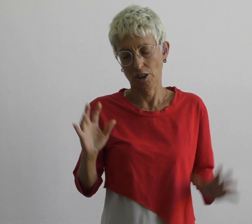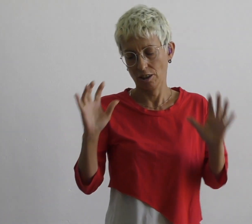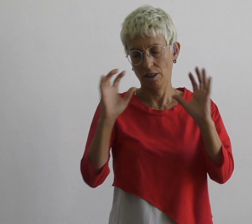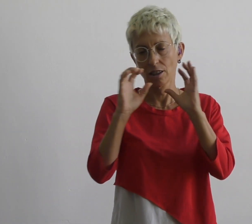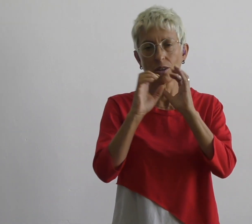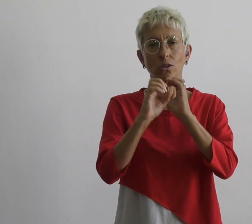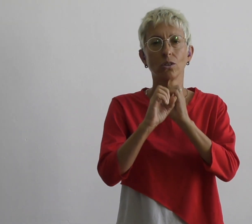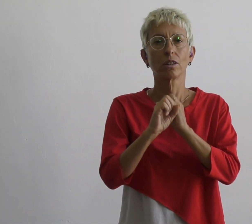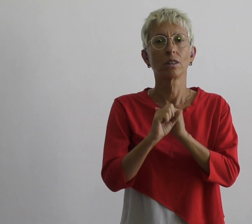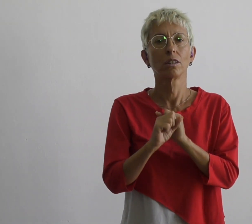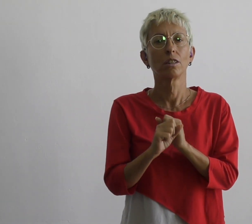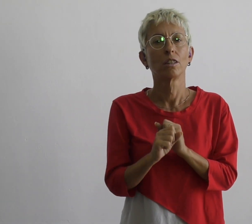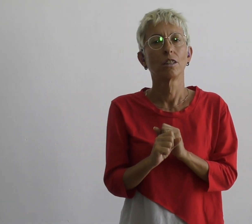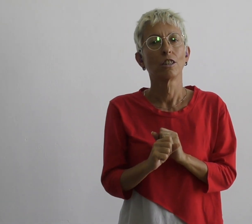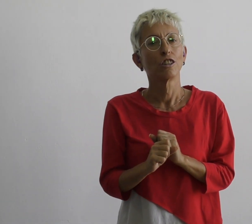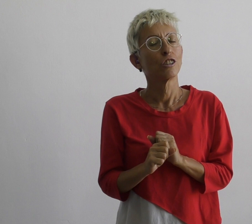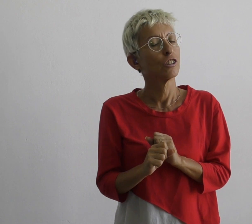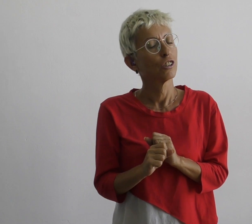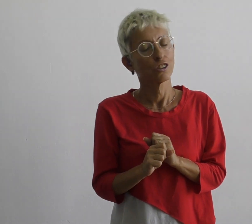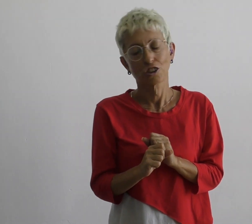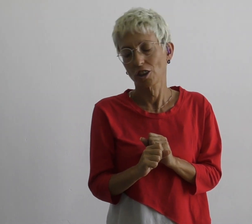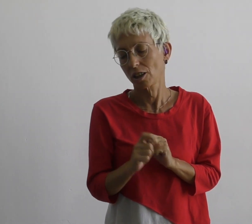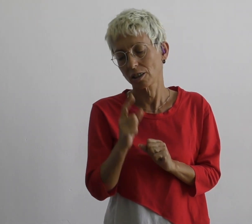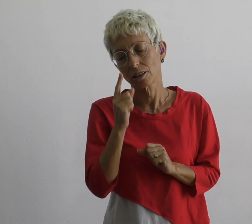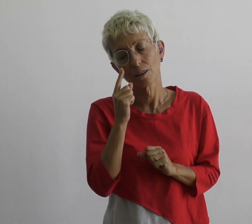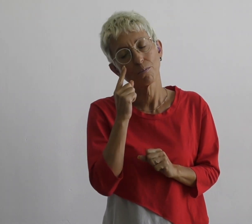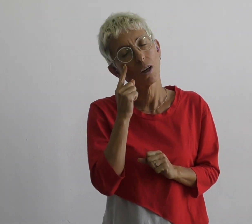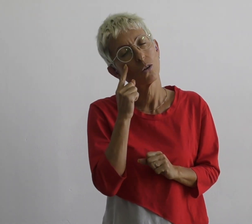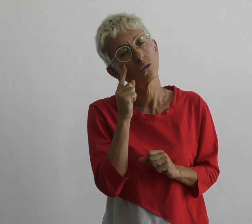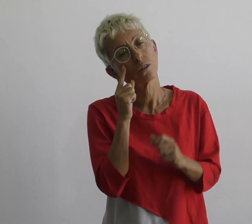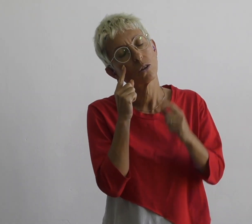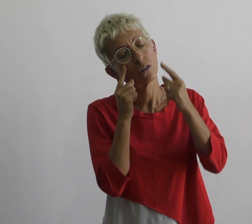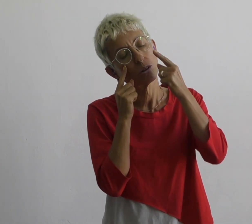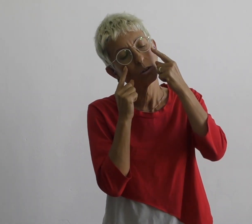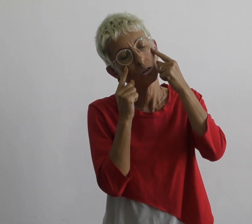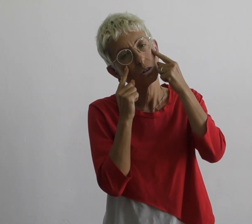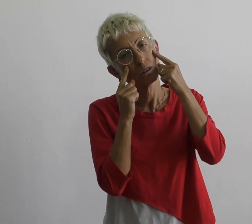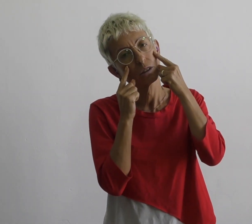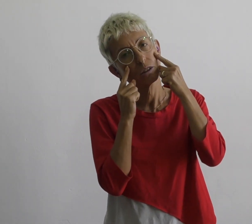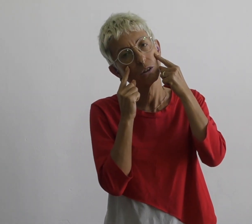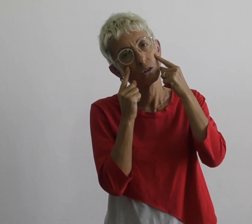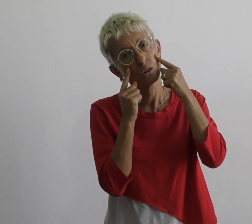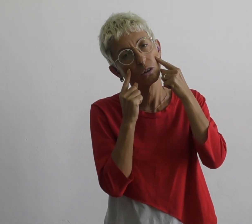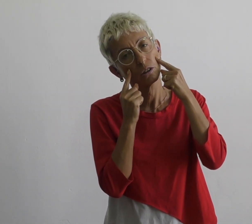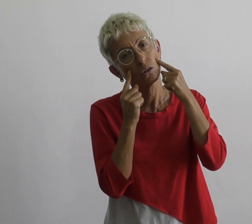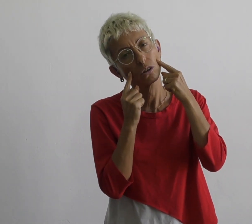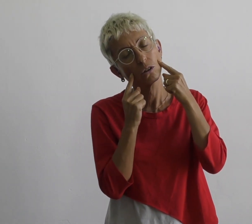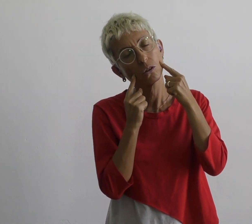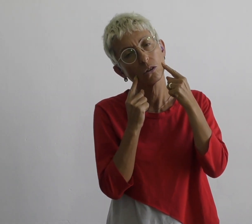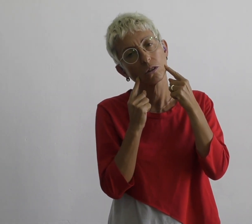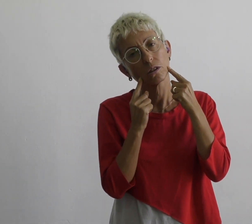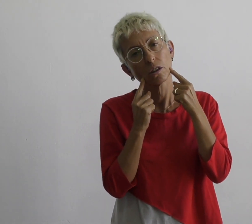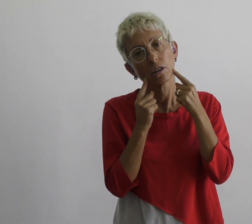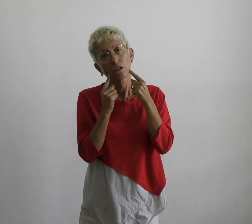יש לילות כשהדמעות זולגות יורדות יורדות